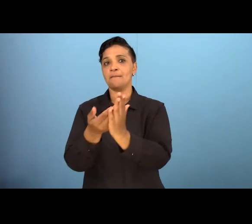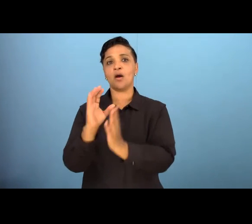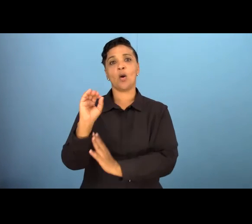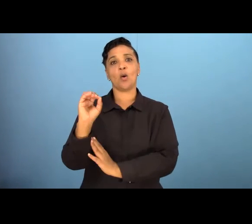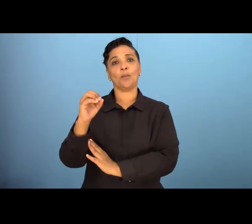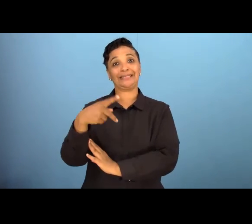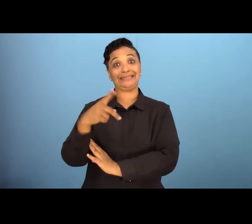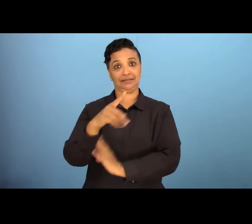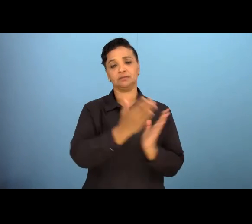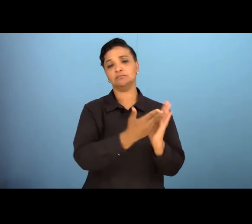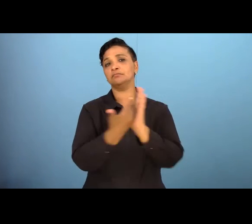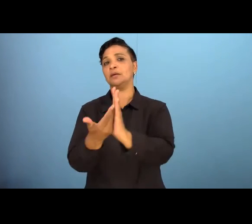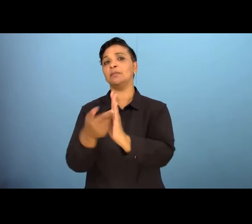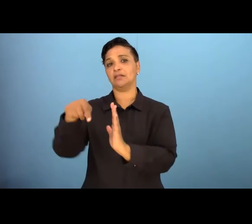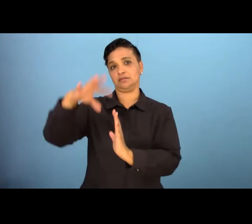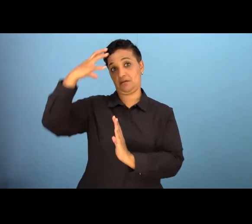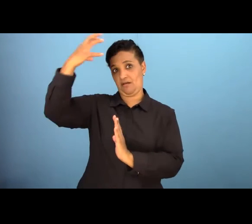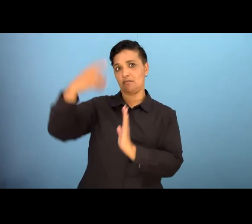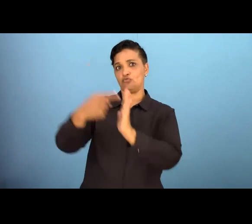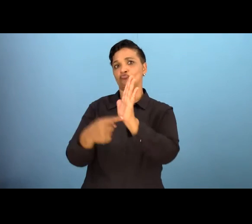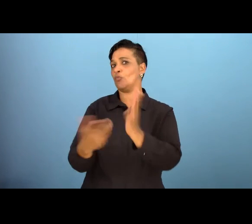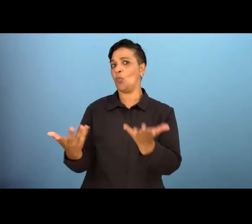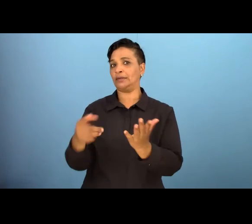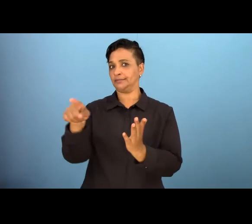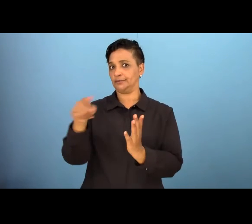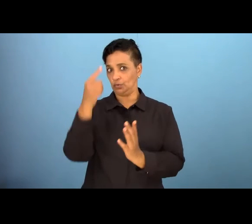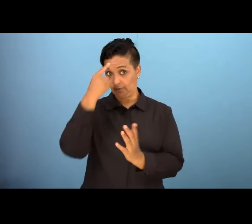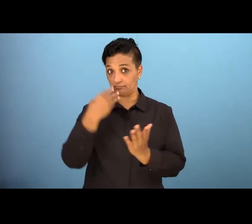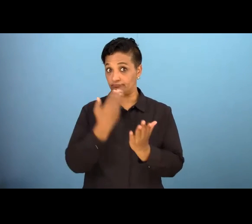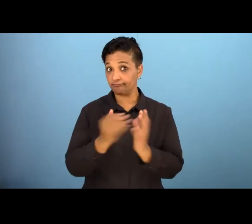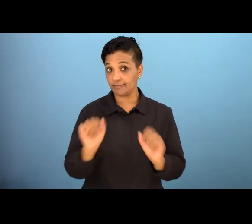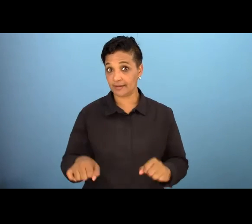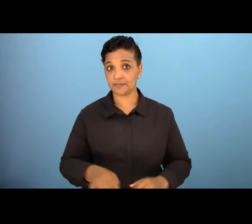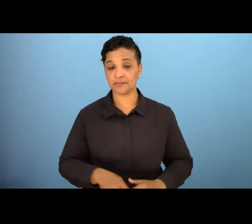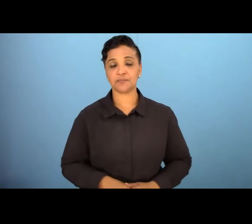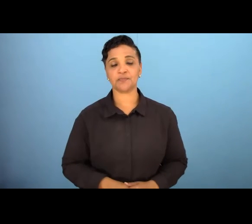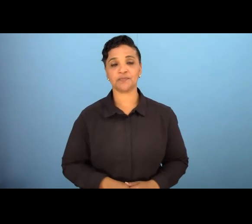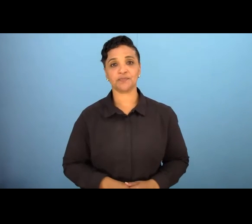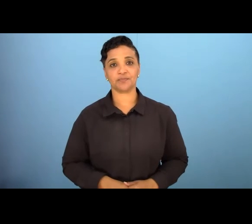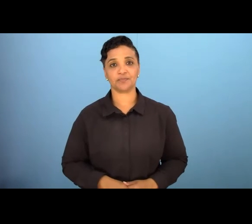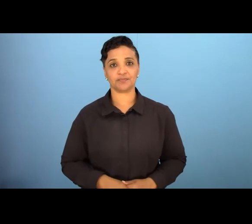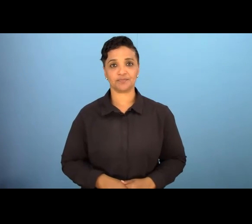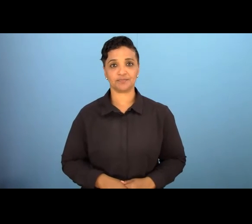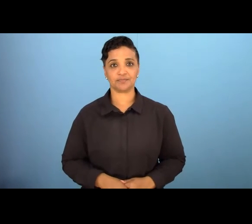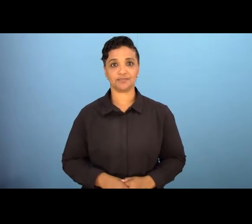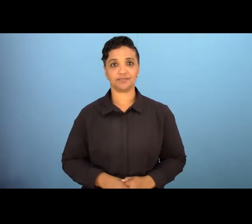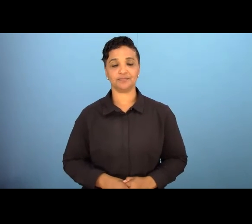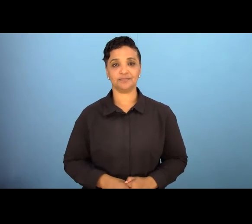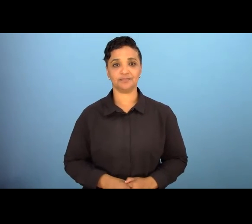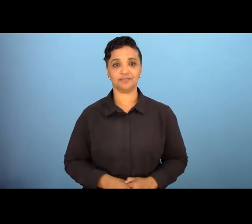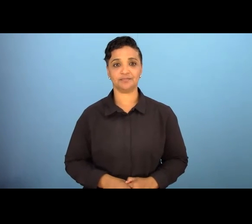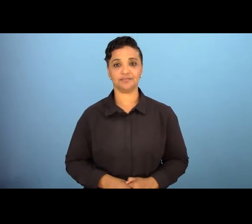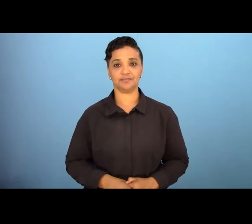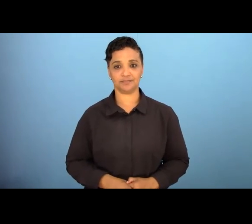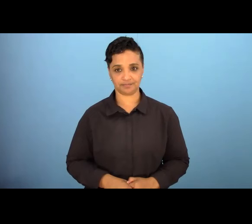sobre las recomendaciones recopiladas de los OPD a los gobiernos, especialmente en respuesta a emergencias ?